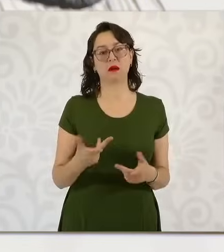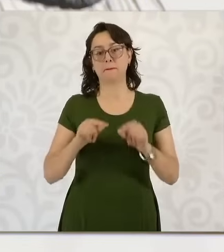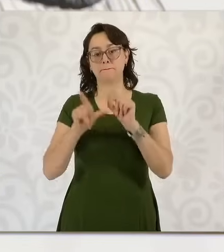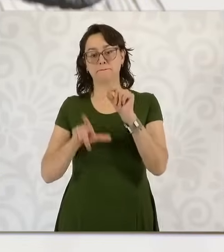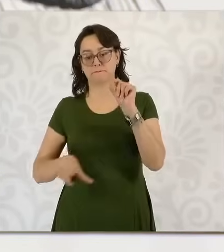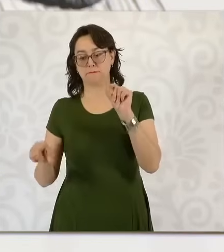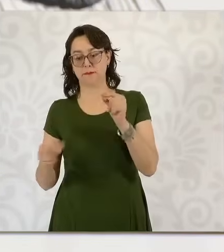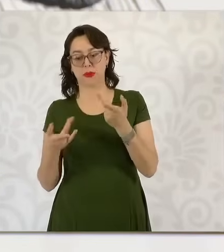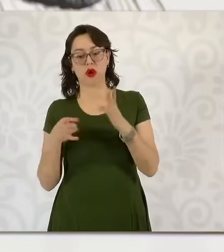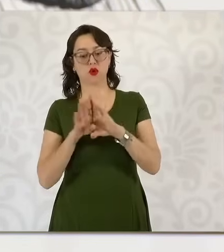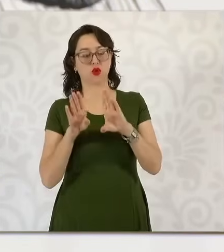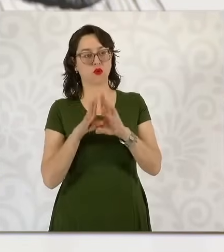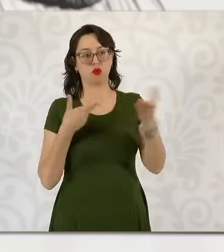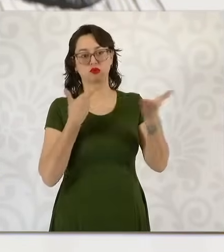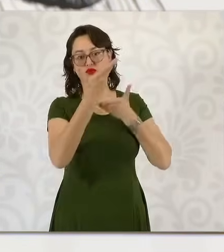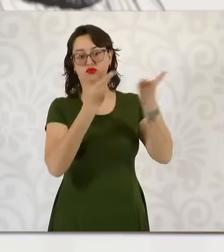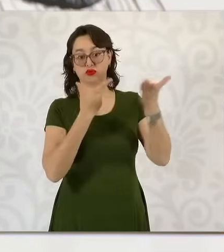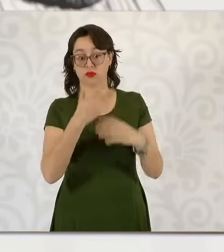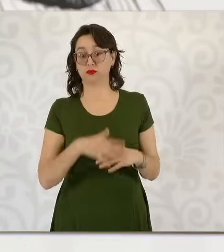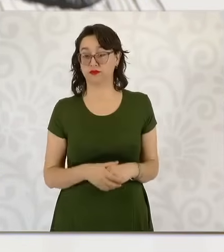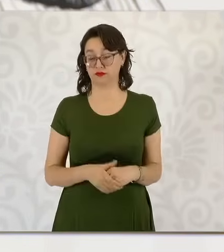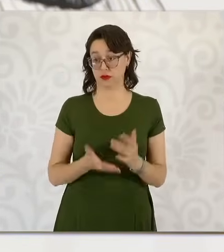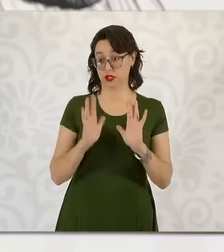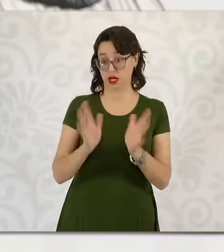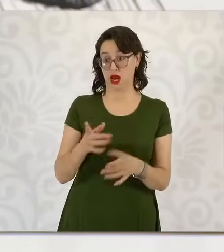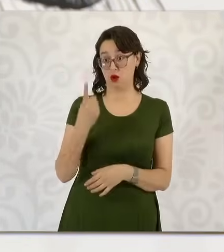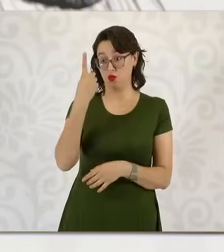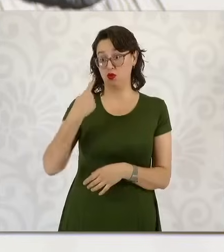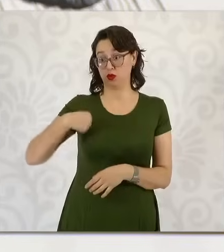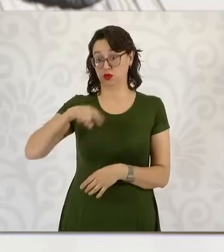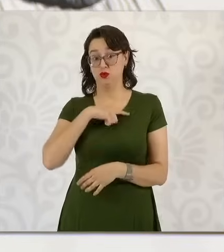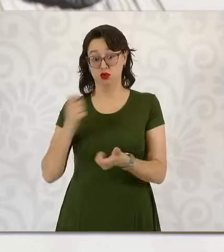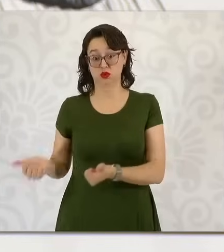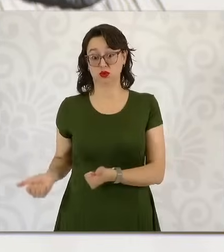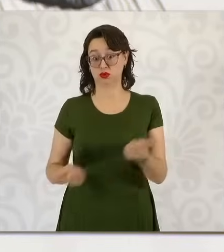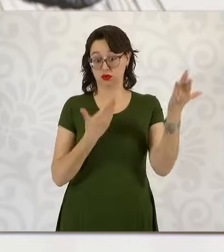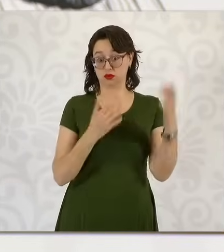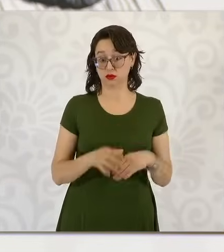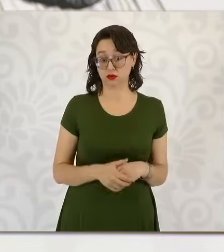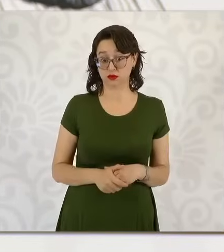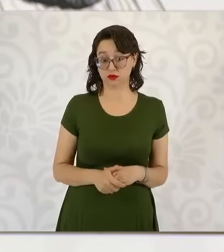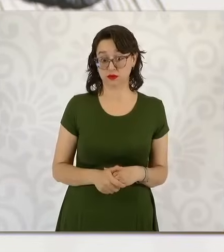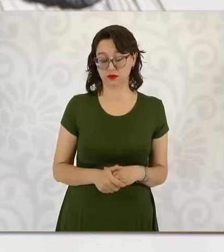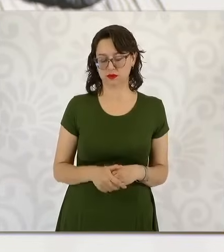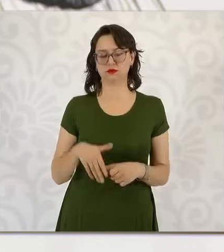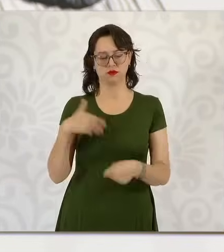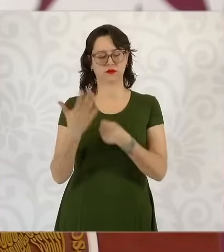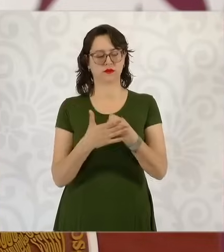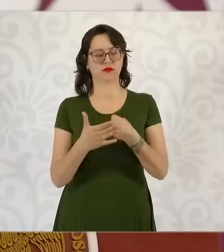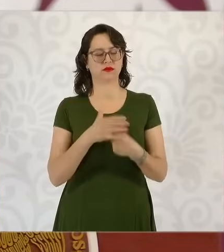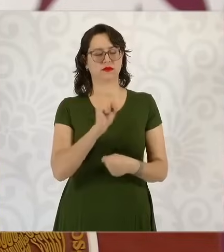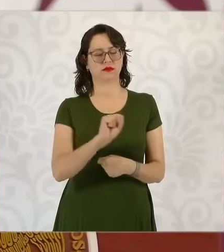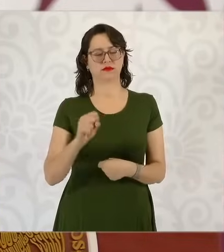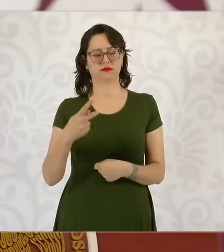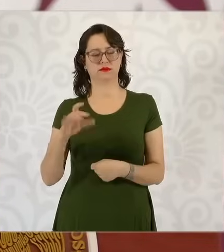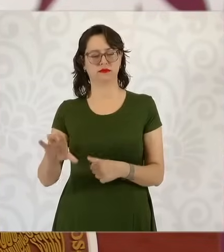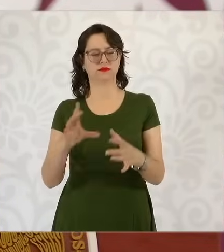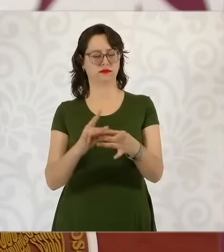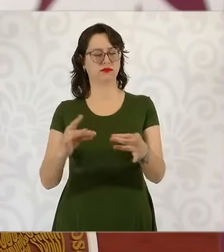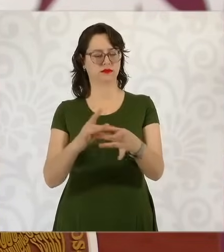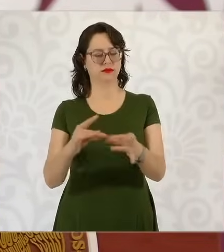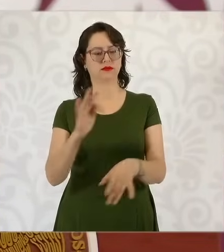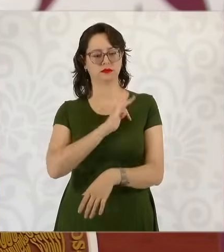enviado ya lo puede explicar más el secretario de seguridad o sea nosotros trabajamos eh las